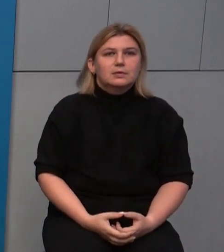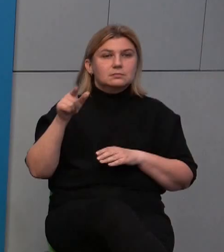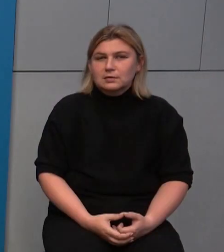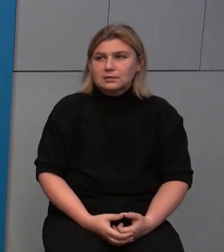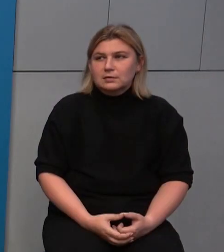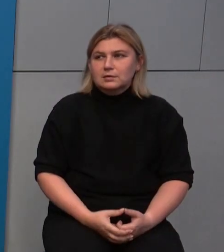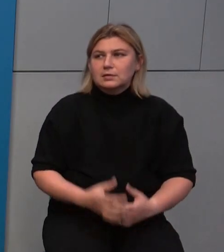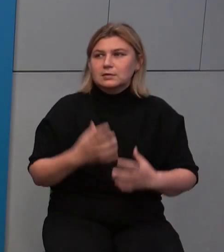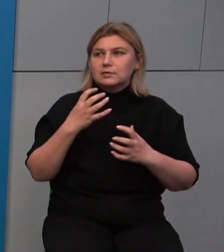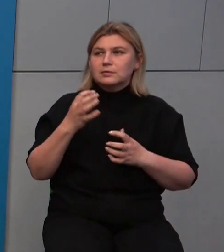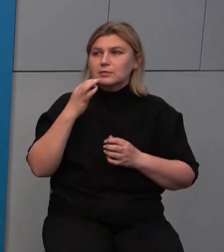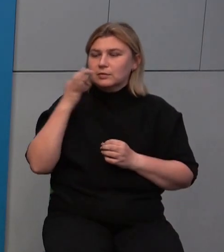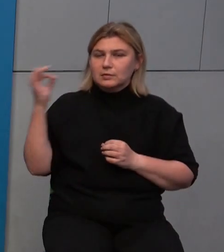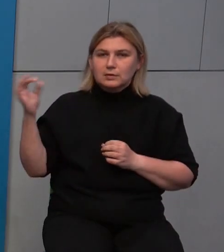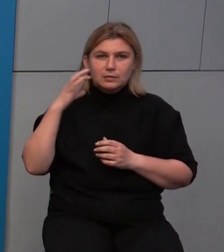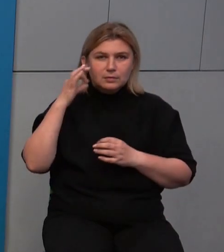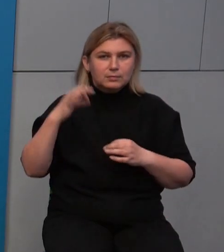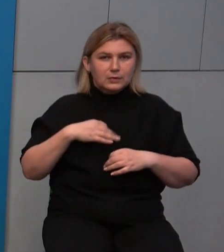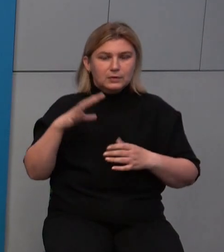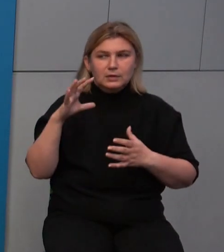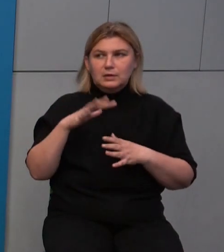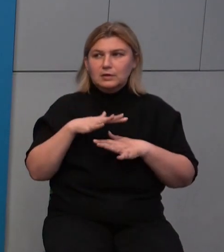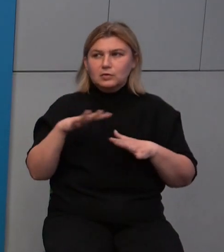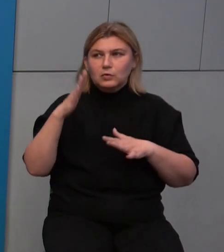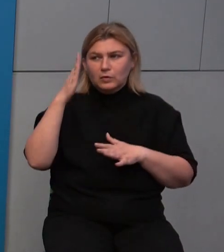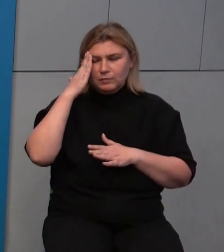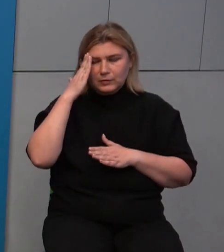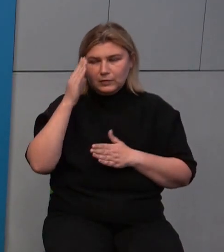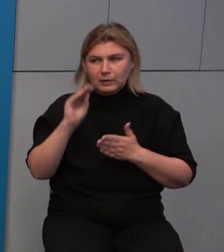...Pyta czy pani tak dużo wie i tak dużo pisze o Lemie,